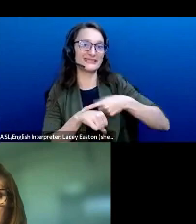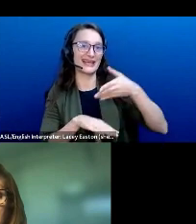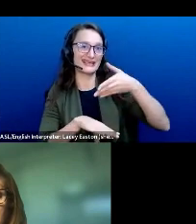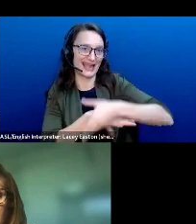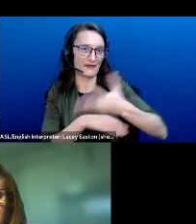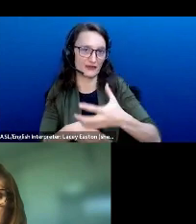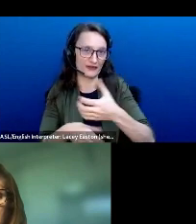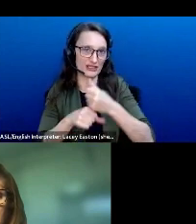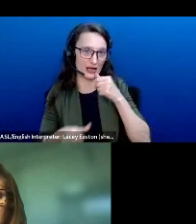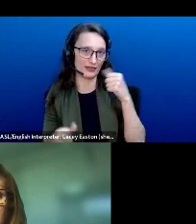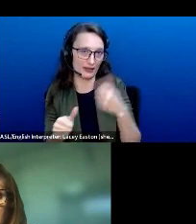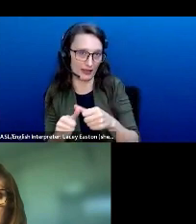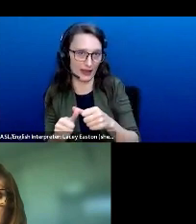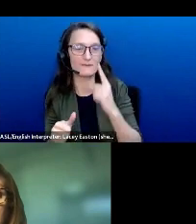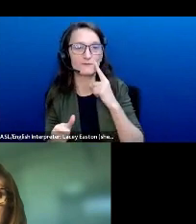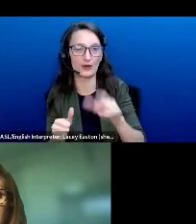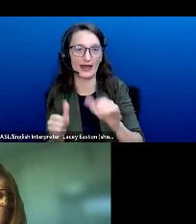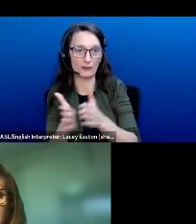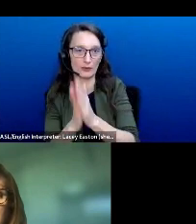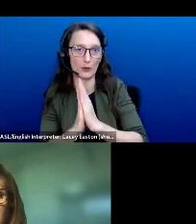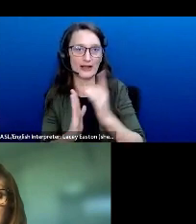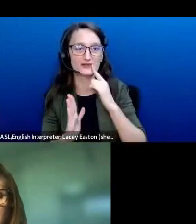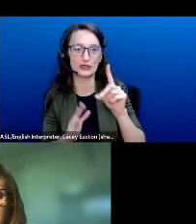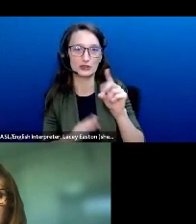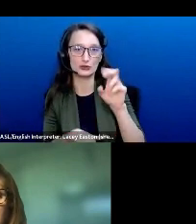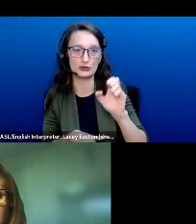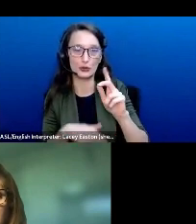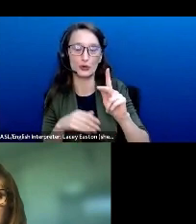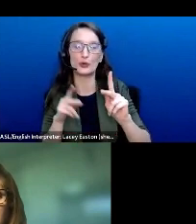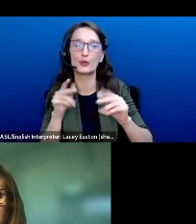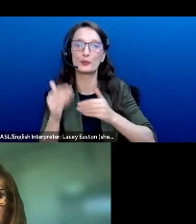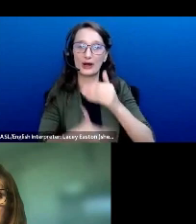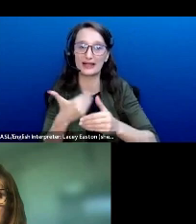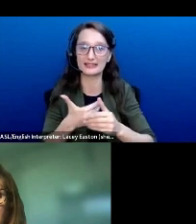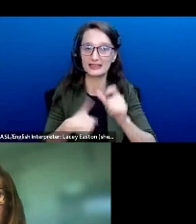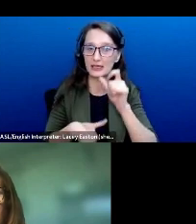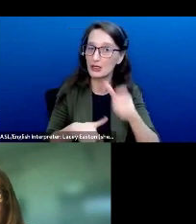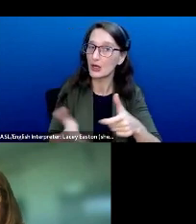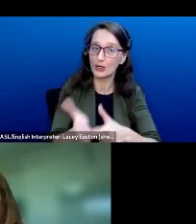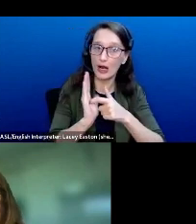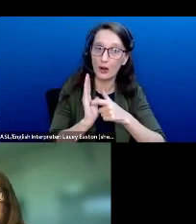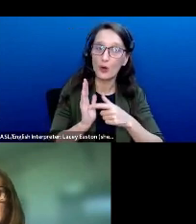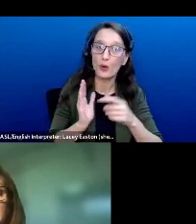no puede asistir a menos que el padre presente una, los padres pueden compartir inquietudes y hechos de la